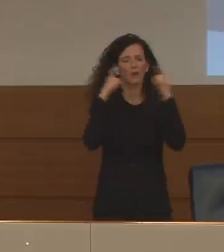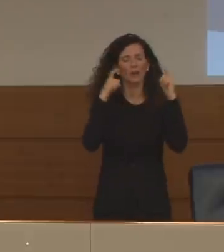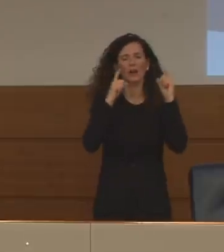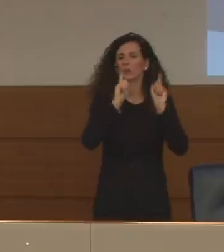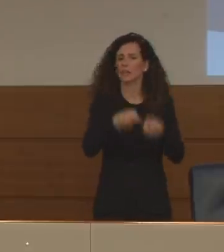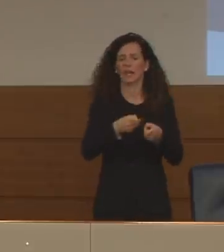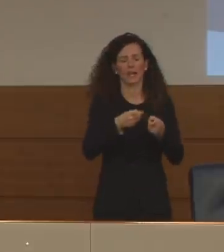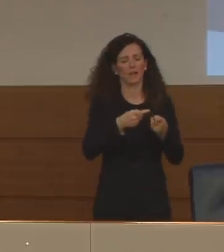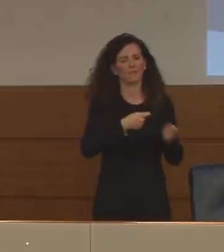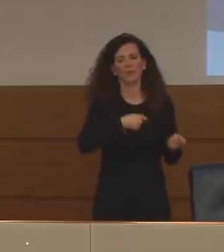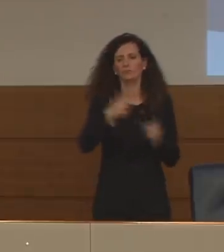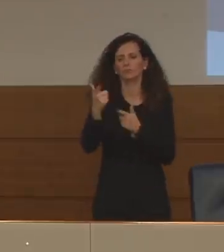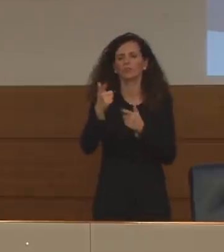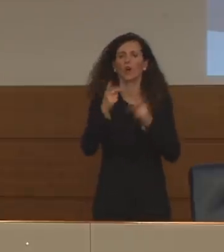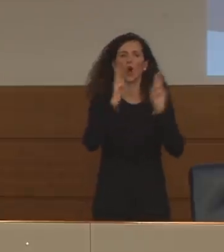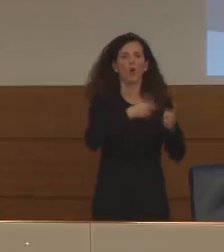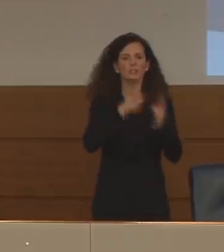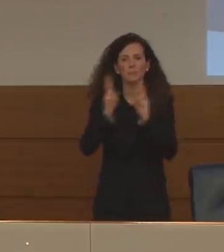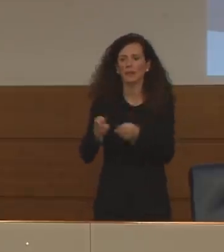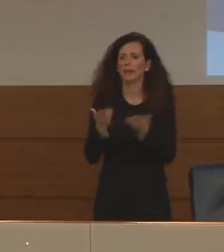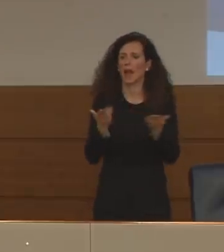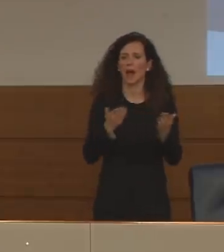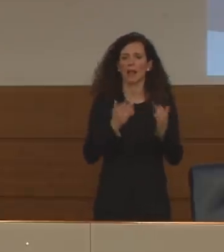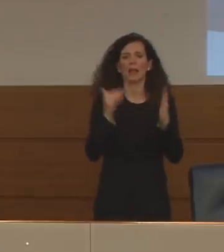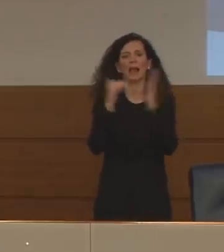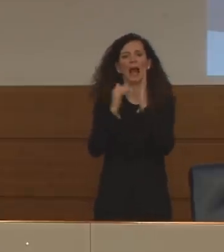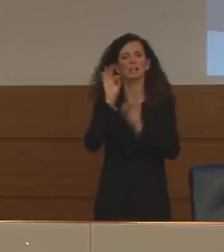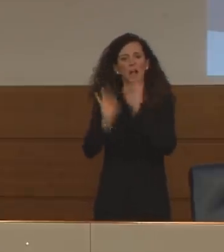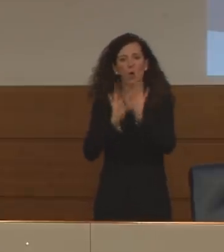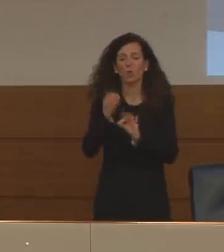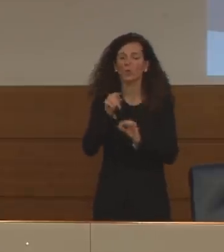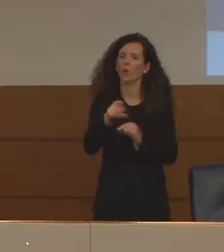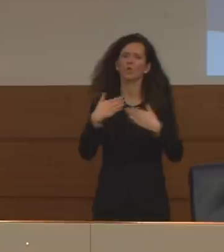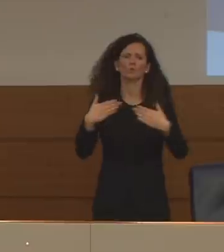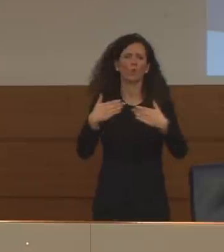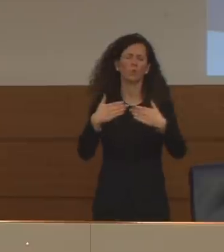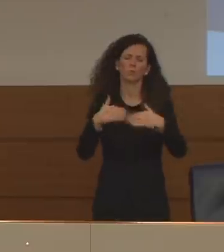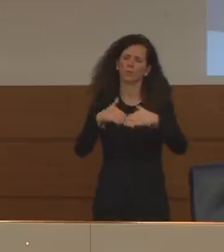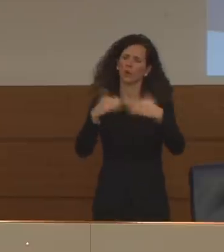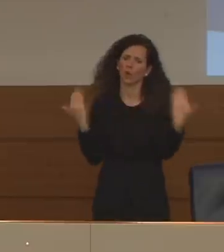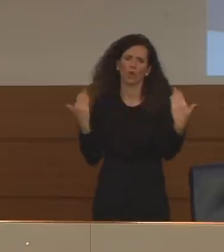ospedali, case di cura, quelle vengono sdoganate immediatamente. Qualora ci